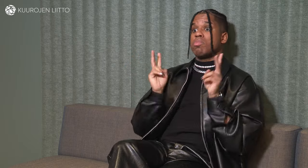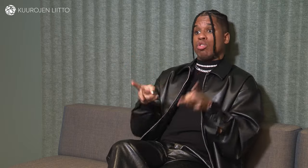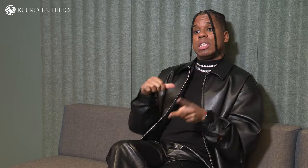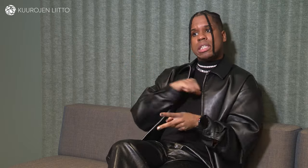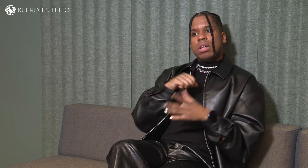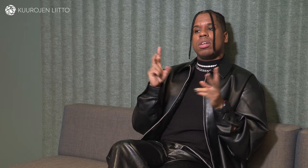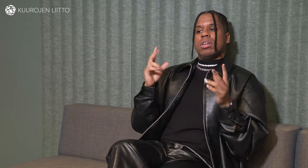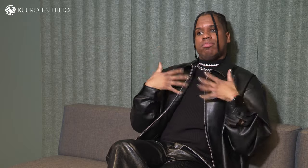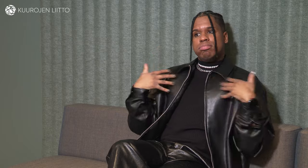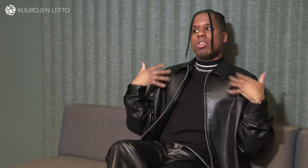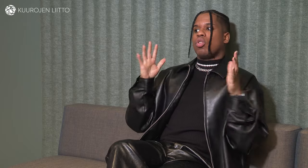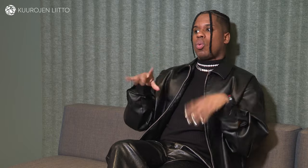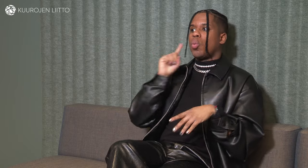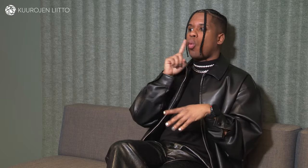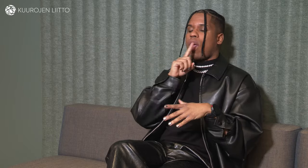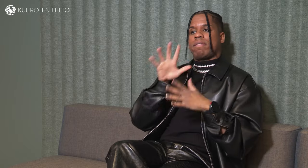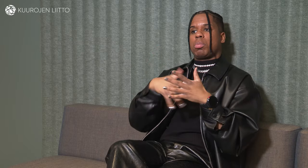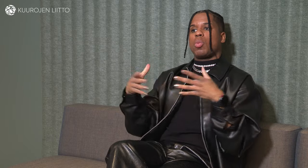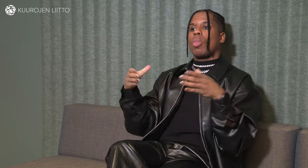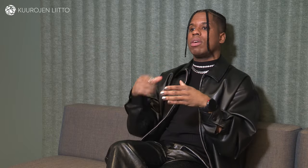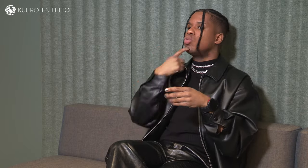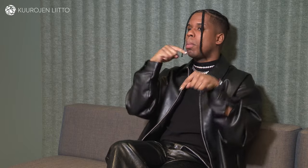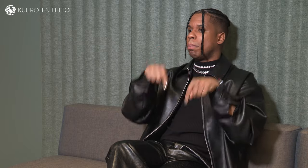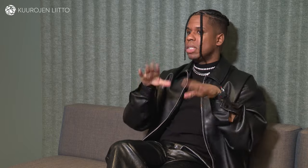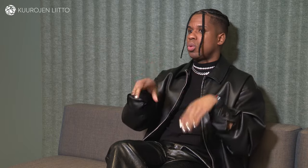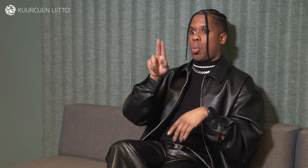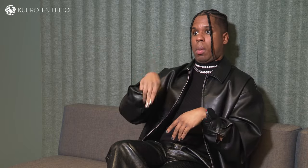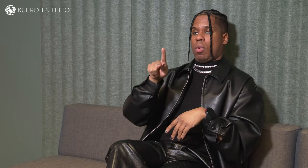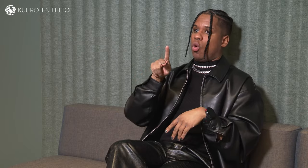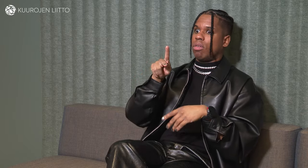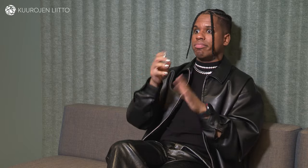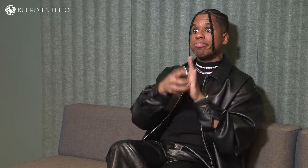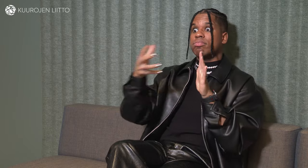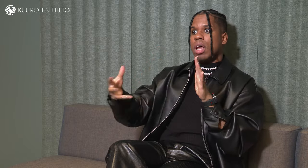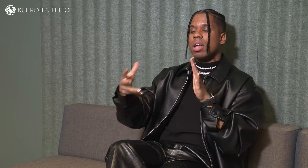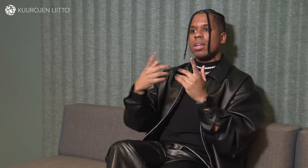On myös ollut ilahduttavaa nähdä, kuinka keskustelu viittomakielisessä yhteisössä -